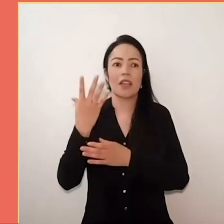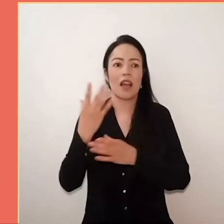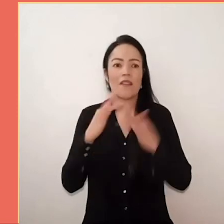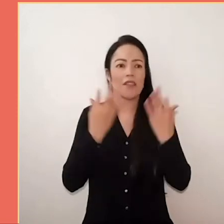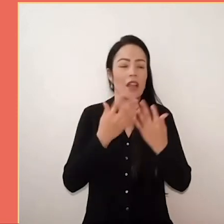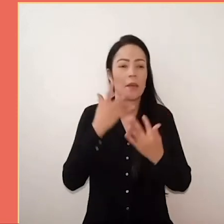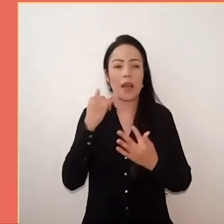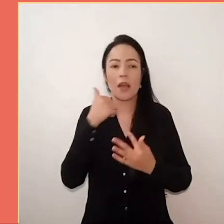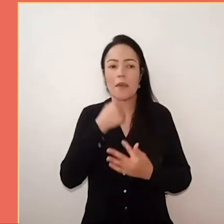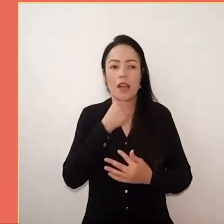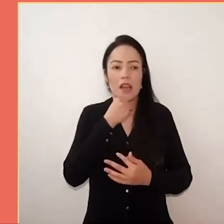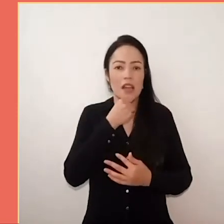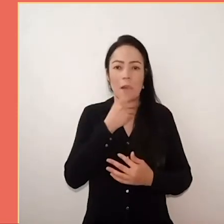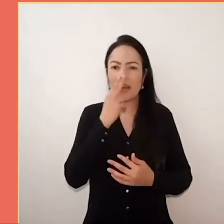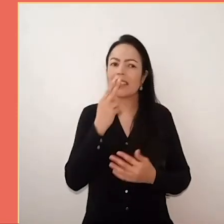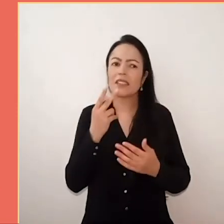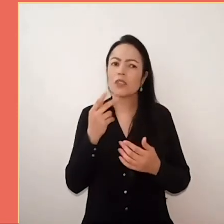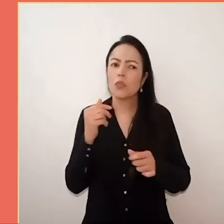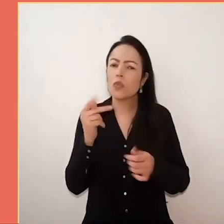sem nenhum tipo de transgressão, nem literária,